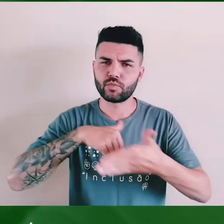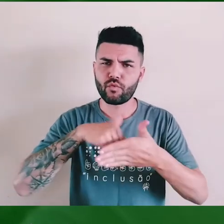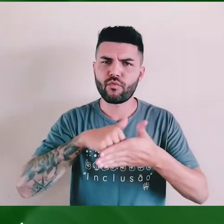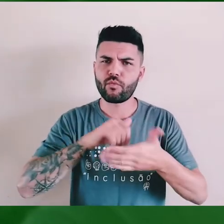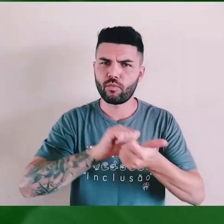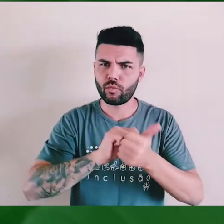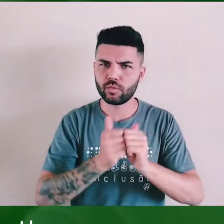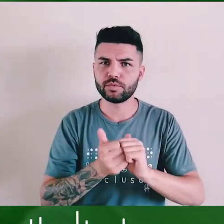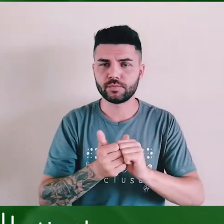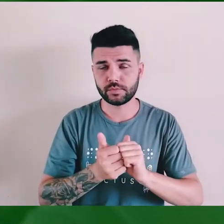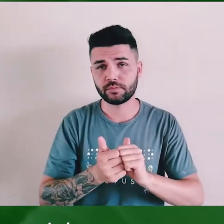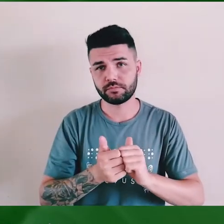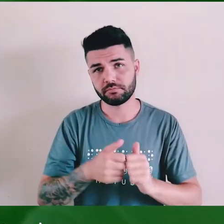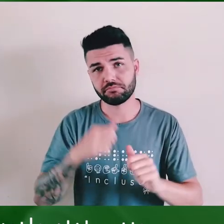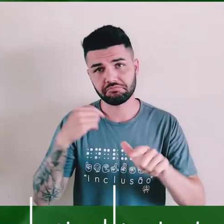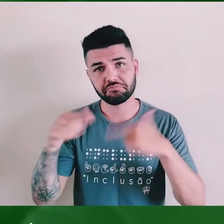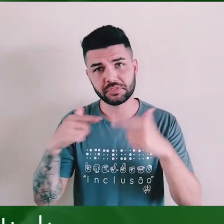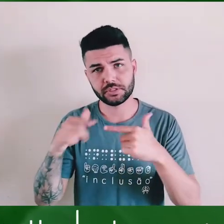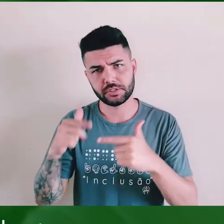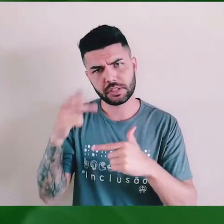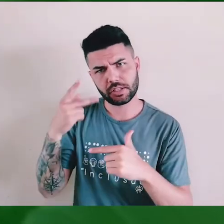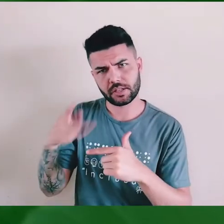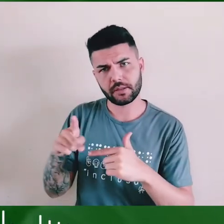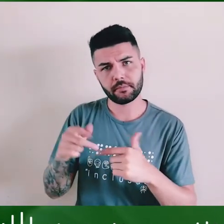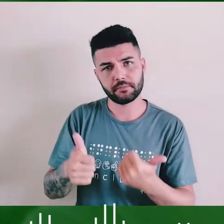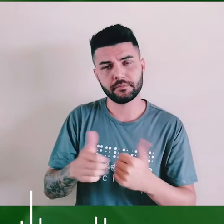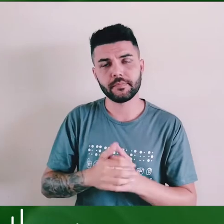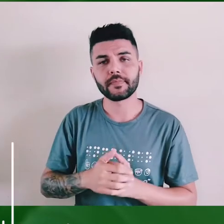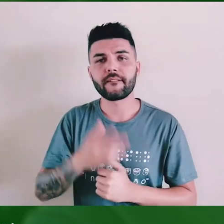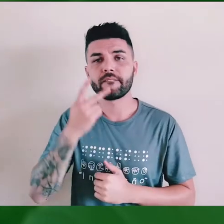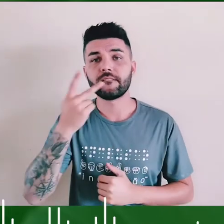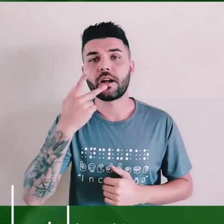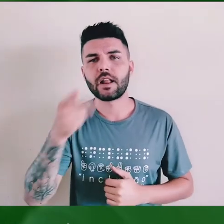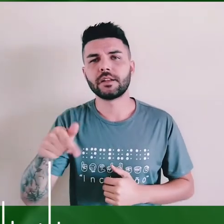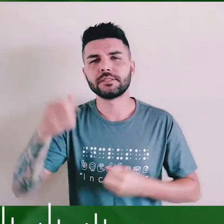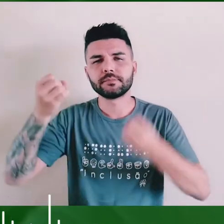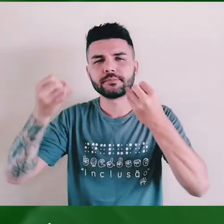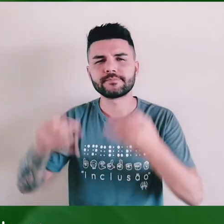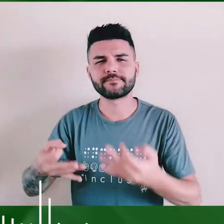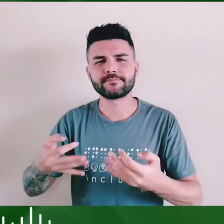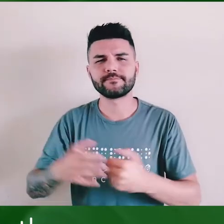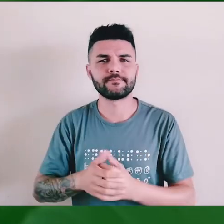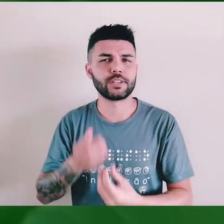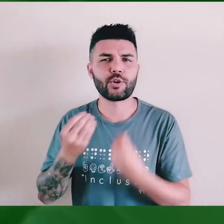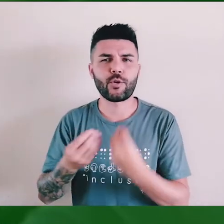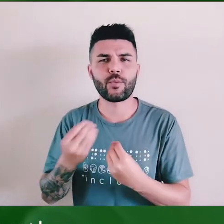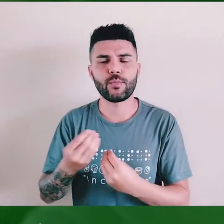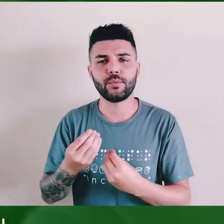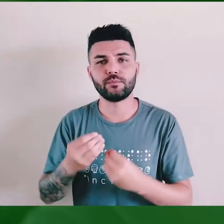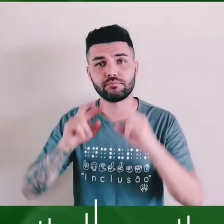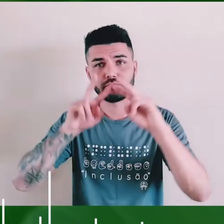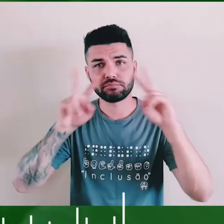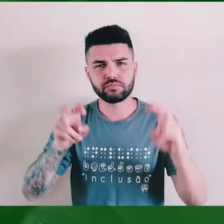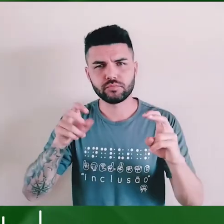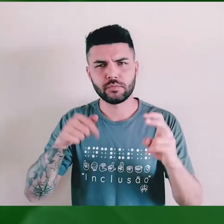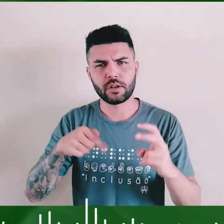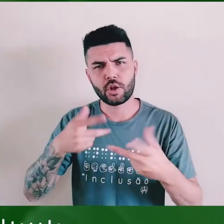se estiver errado, é o futebol. Vamos falar um pouquinho de futebol e as coisas que estão